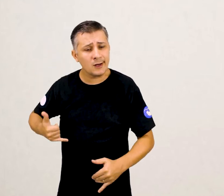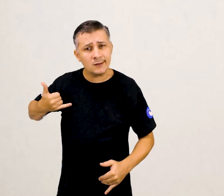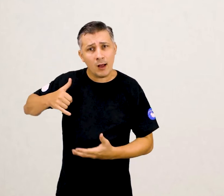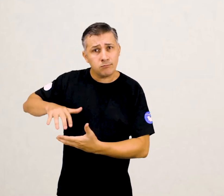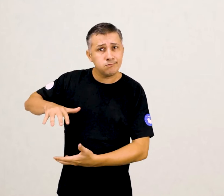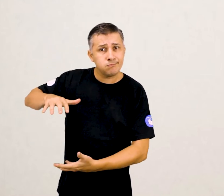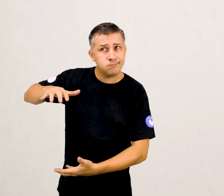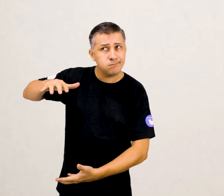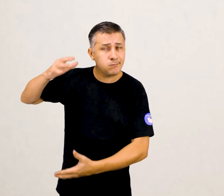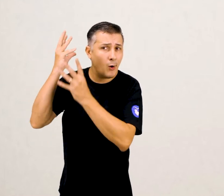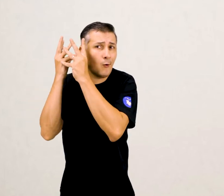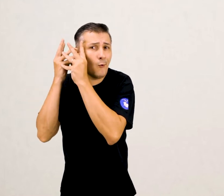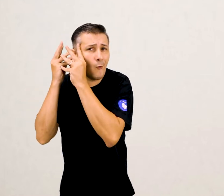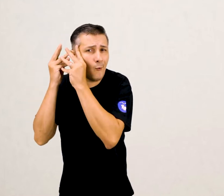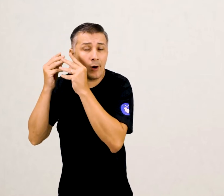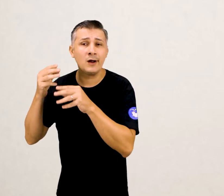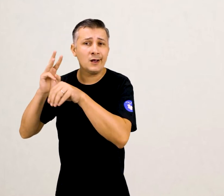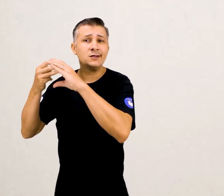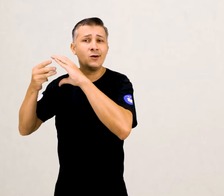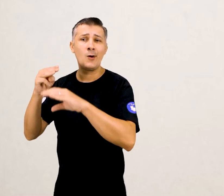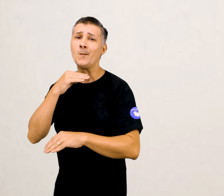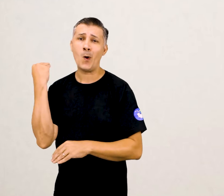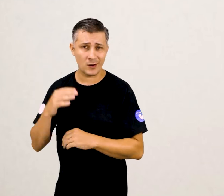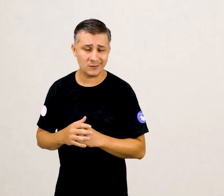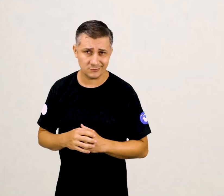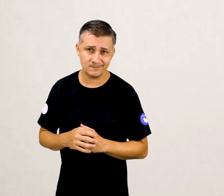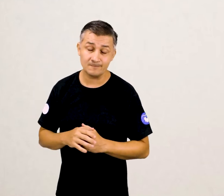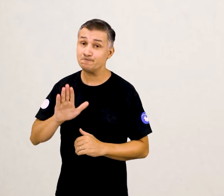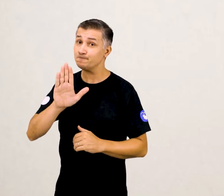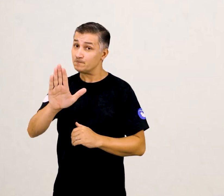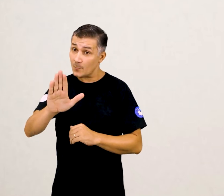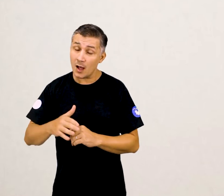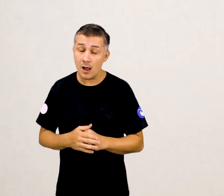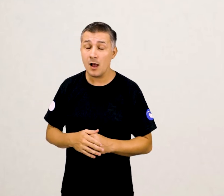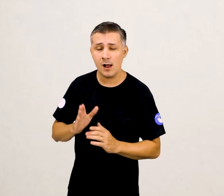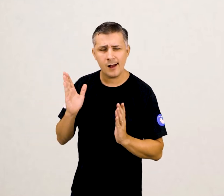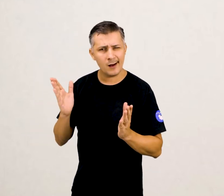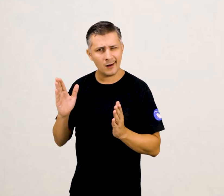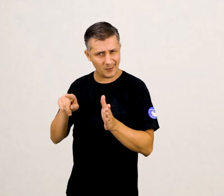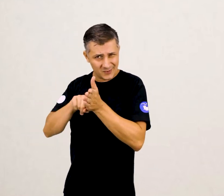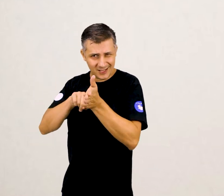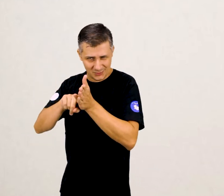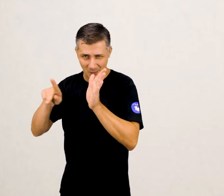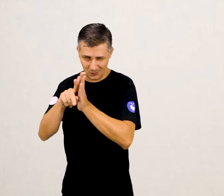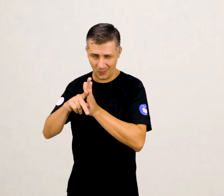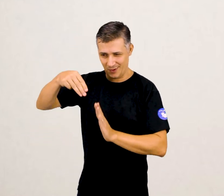A boa notícia é que uma equipe de pesquisadores do MIT conduziram experimentos que resultaram